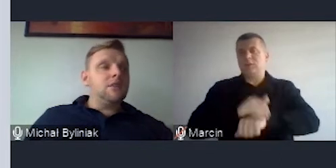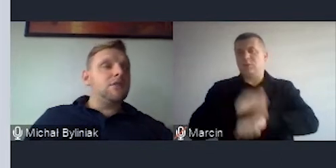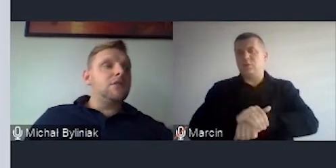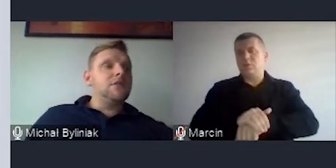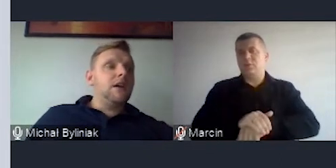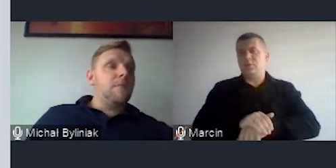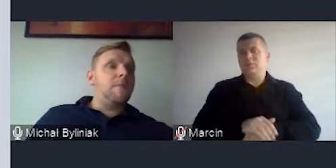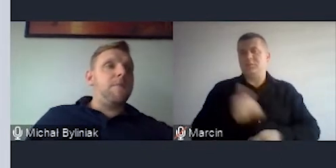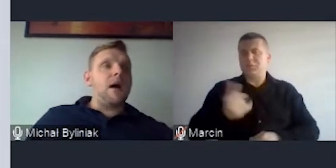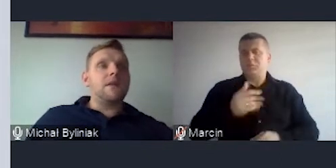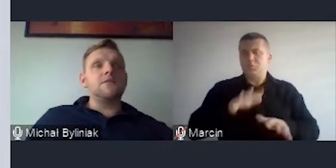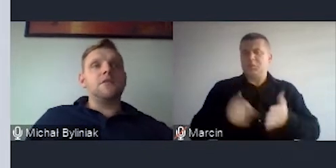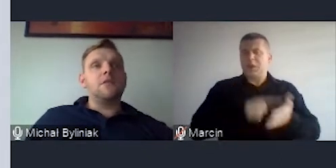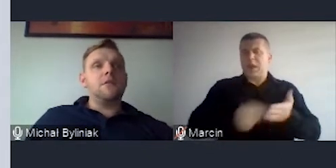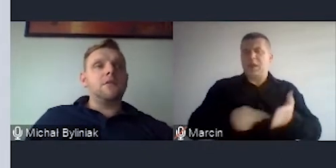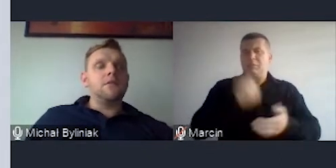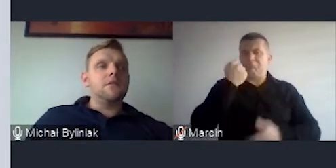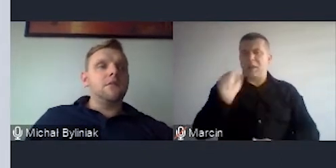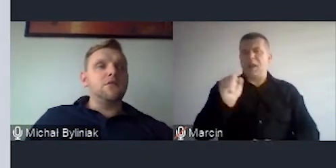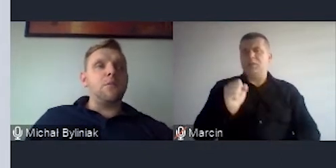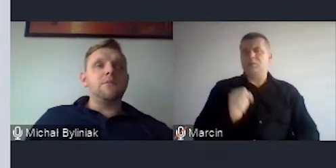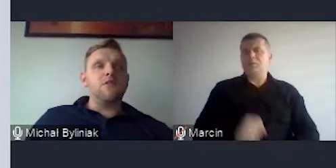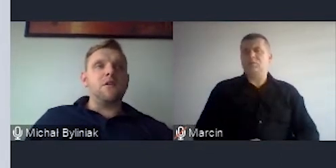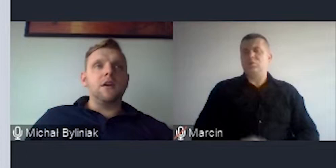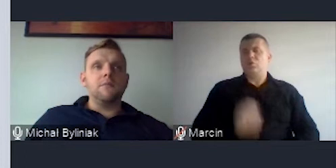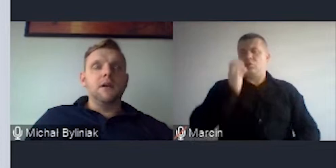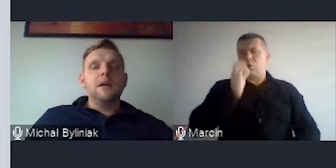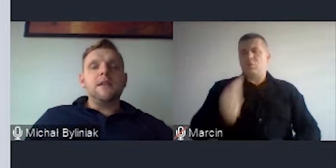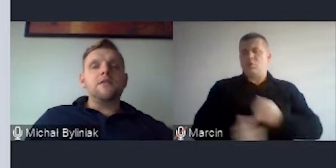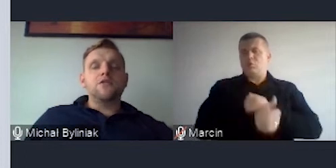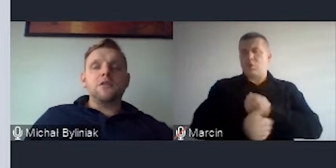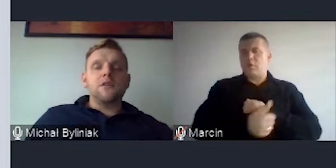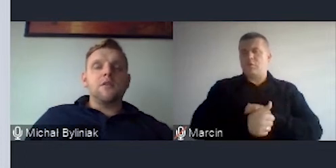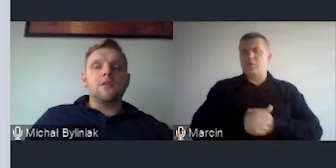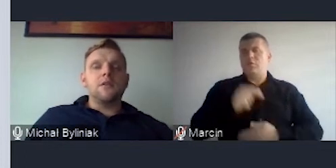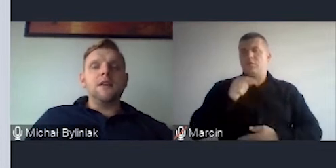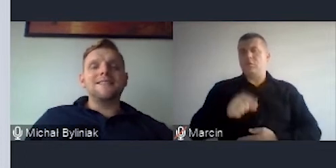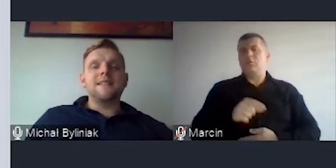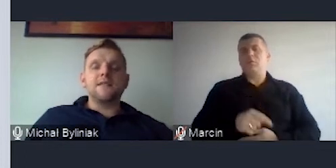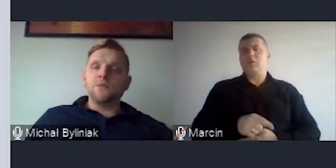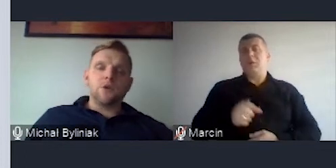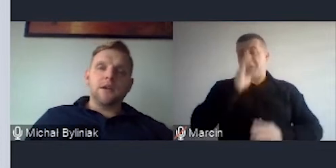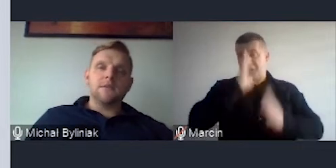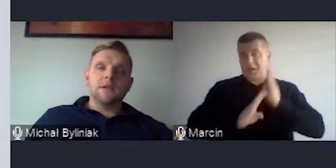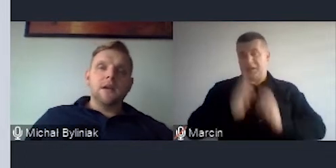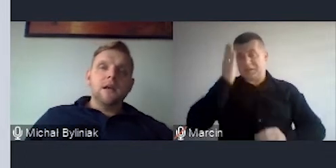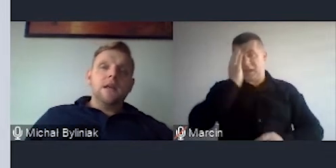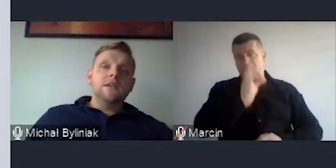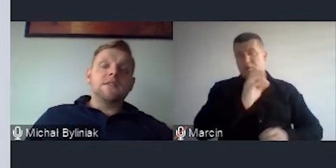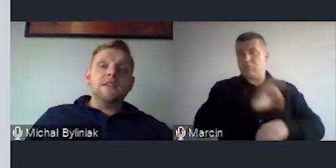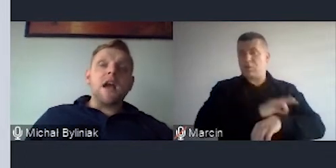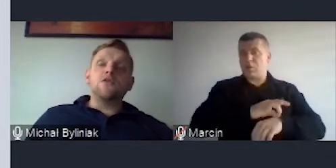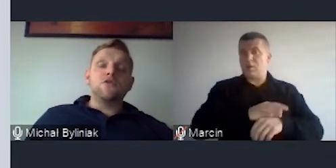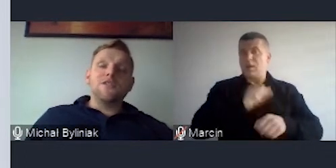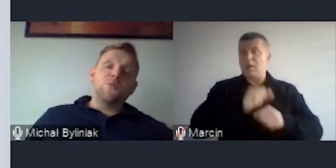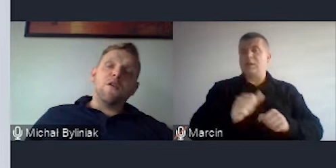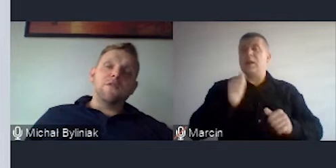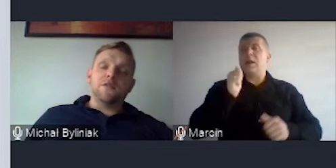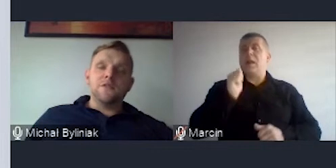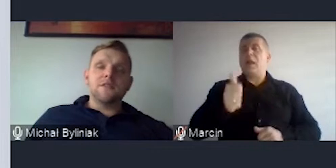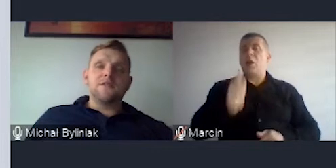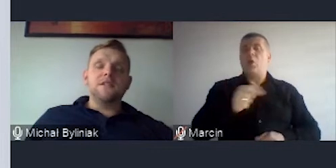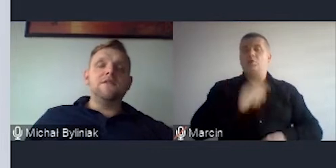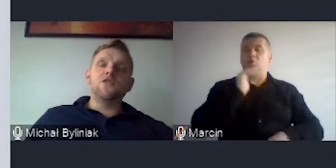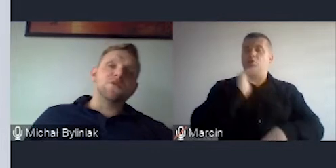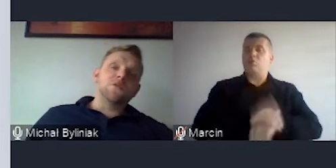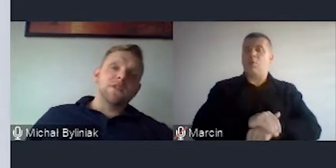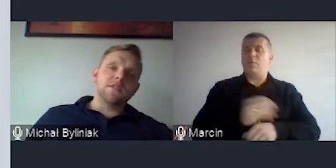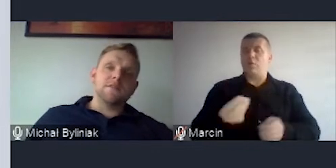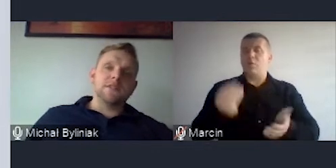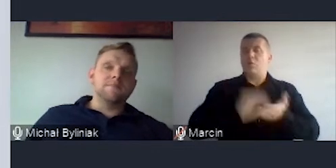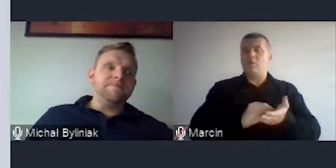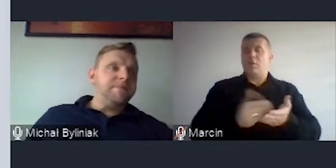niejednokrotnie bardzo dobrym dowodem na to czy klient zna swój projekt jest jakość tej umowy o dofinansowanie i wniosku o dofinansowanie.